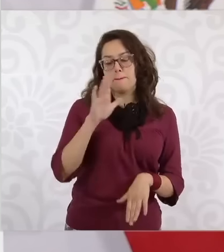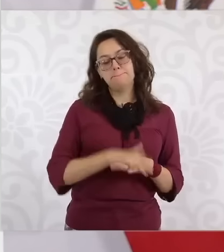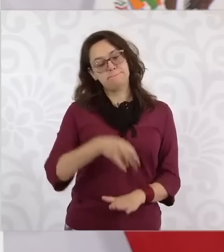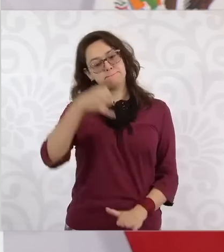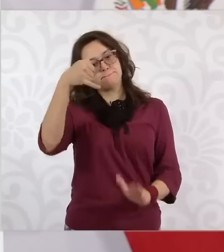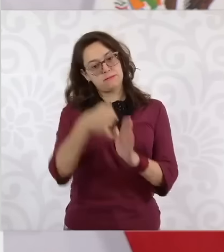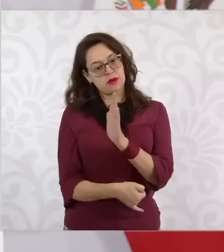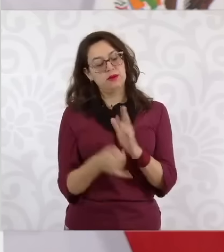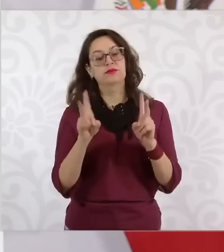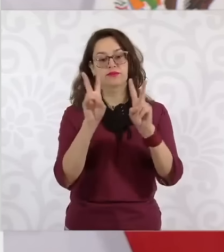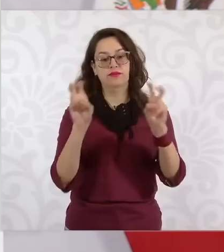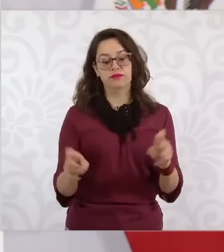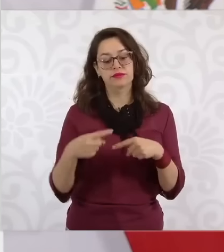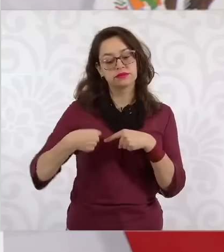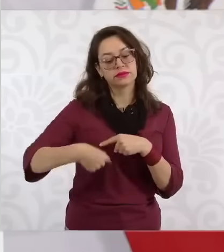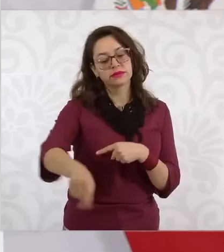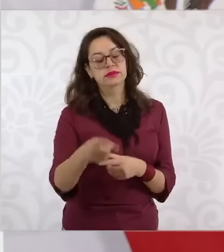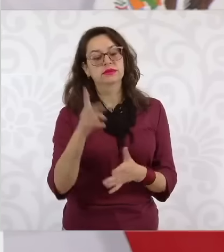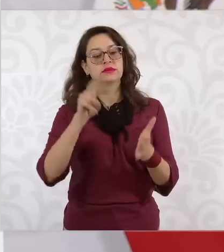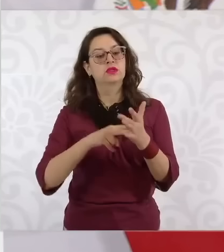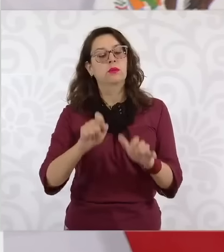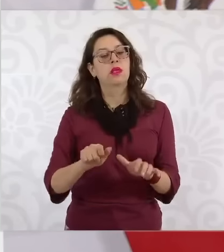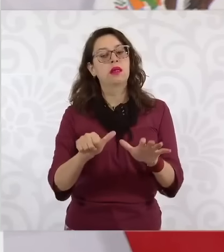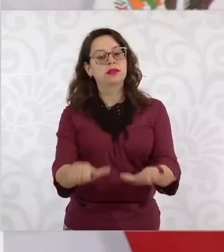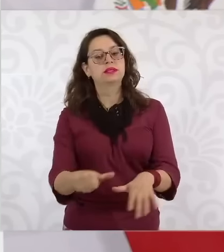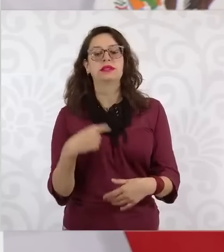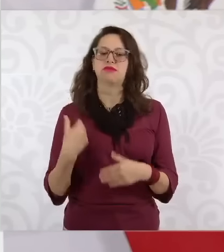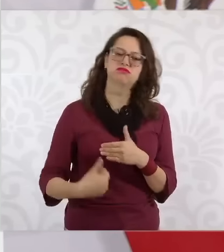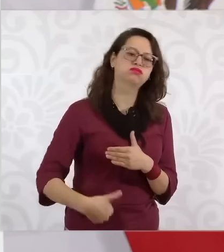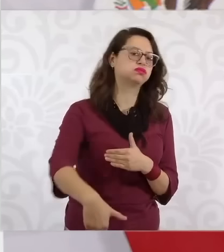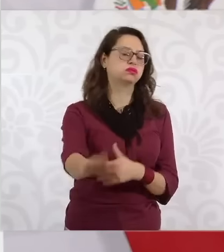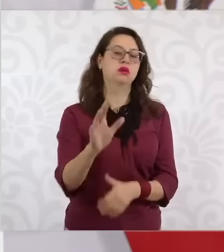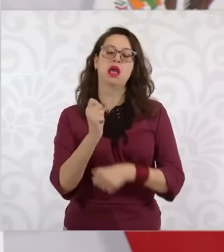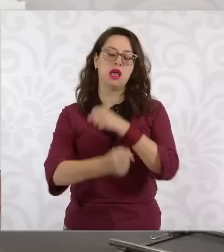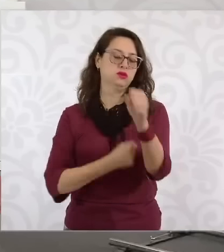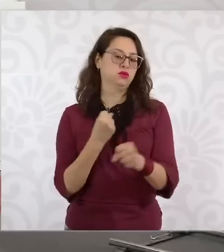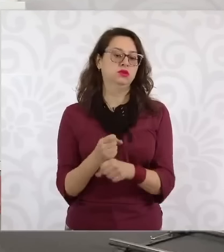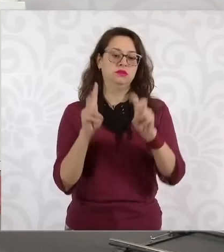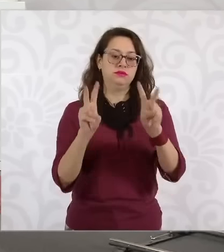a estar haciendo durante 2026 y en los próximos años en esta materia tan importante que son las